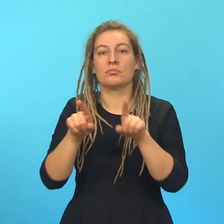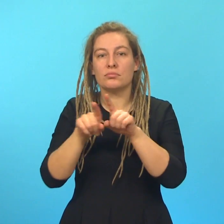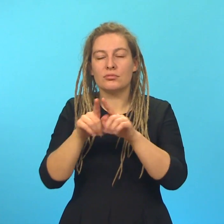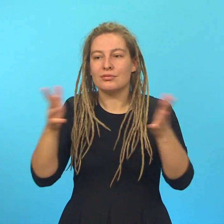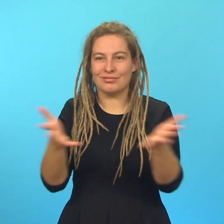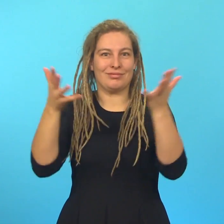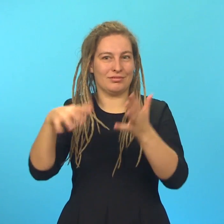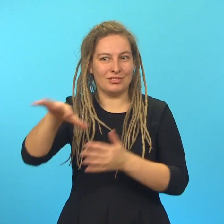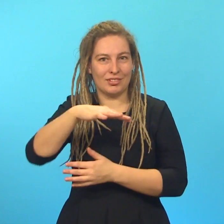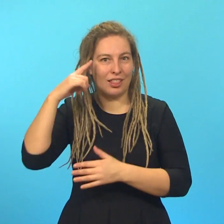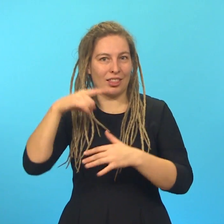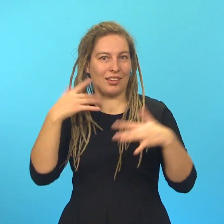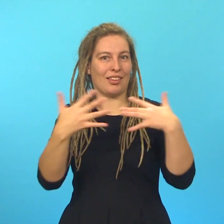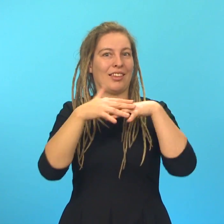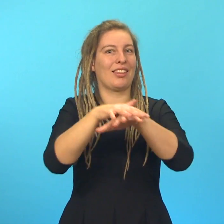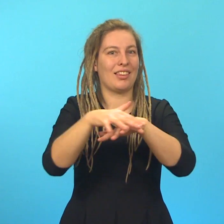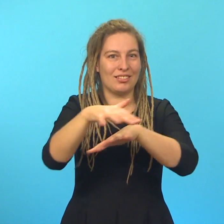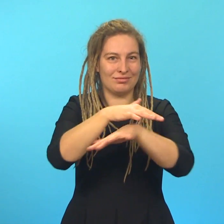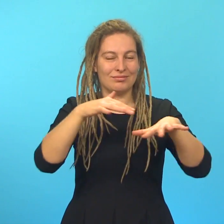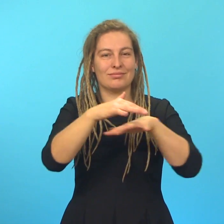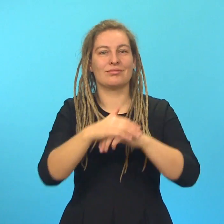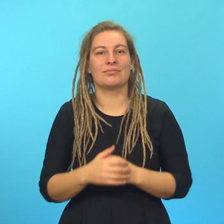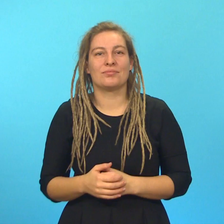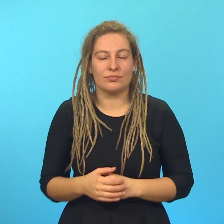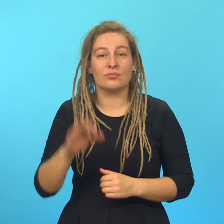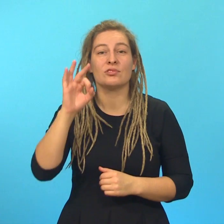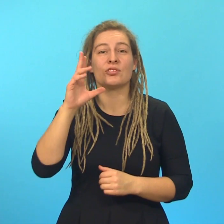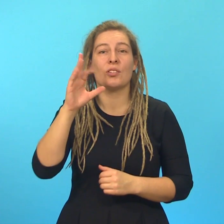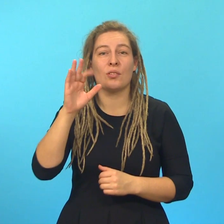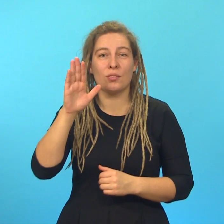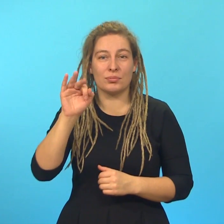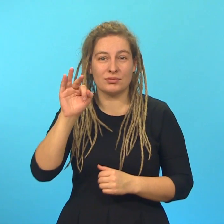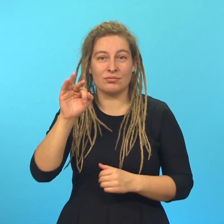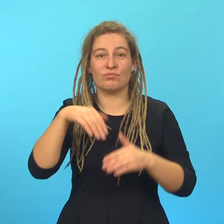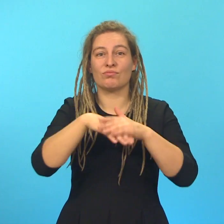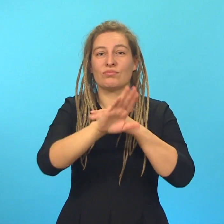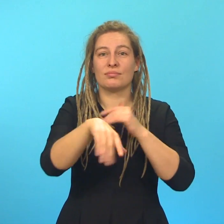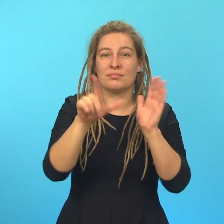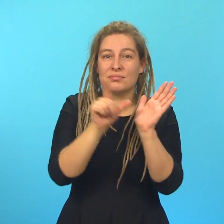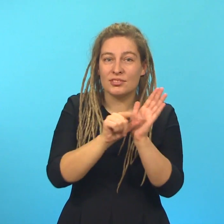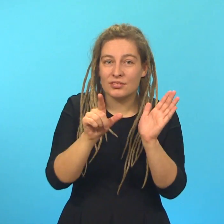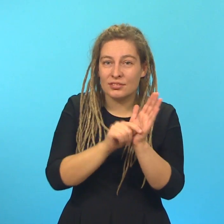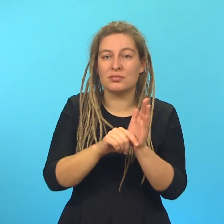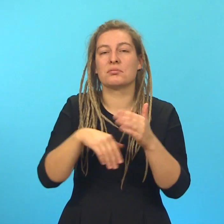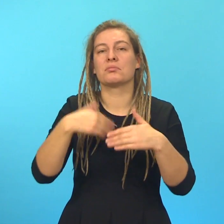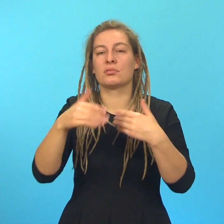paskatino socialinę kurčiųjų integraciją. V . Skobui išėjus į pensiją,